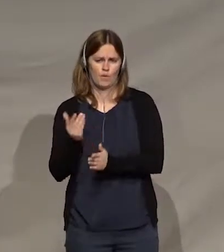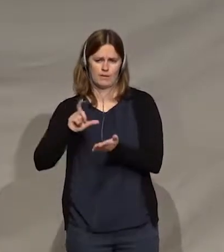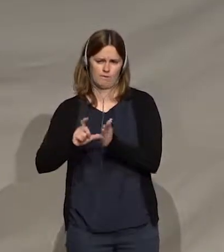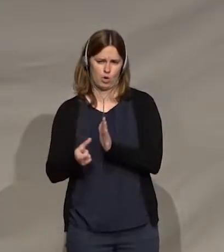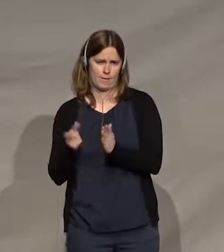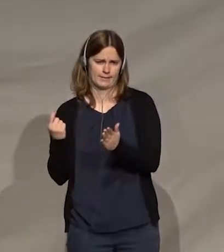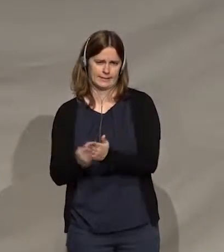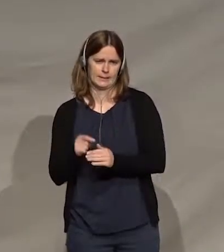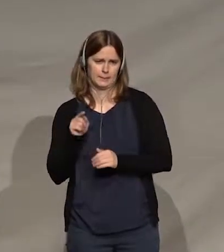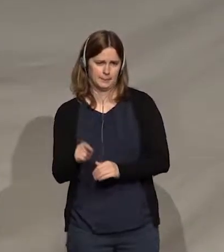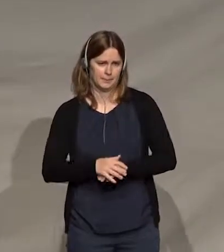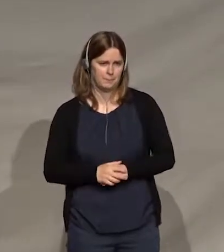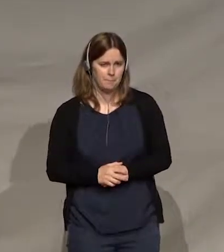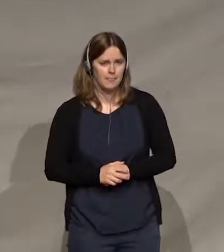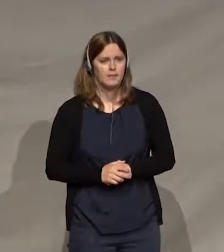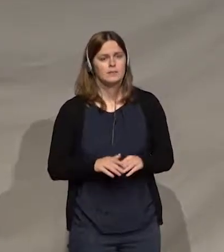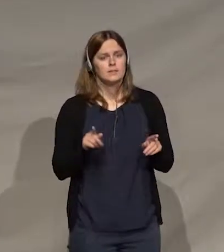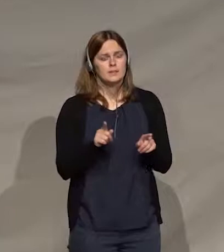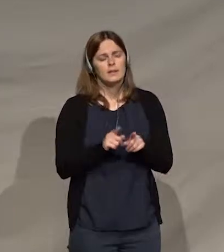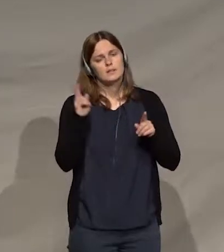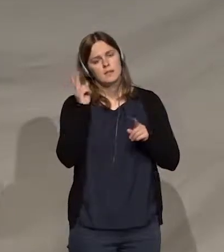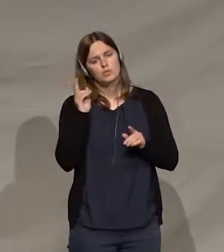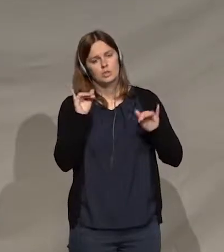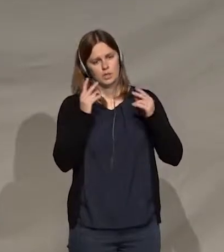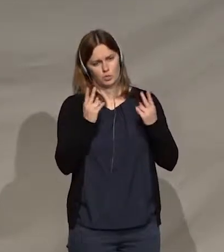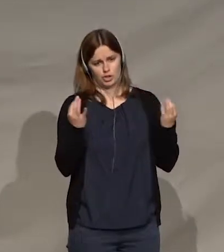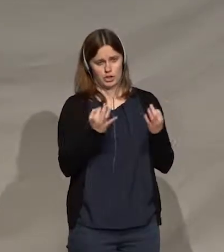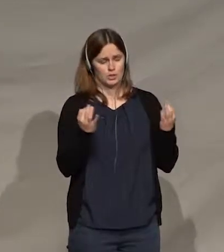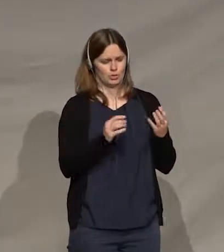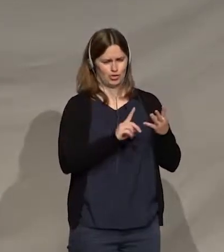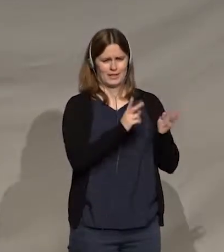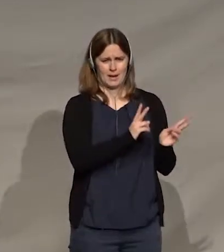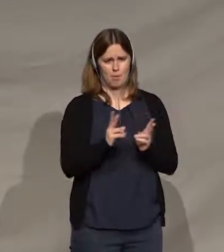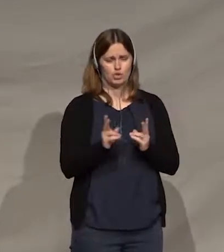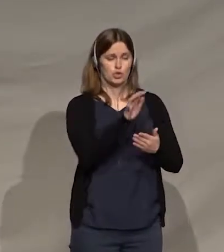zvýrazňovat text, jak jím procházíme a obsah zpětně číst uživateli. A tuto službu můžete používat k produkci